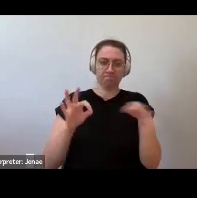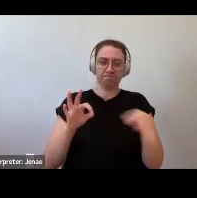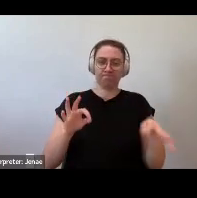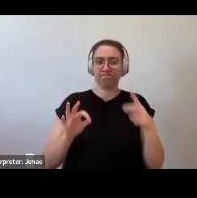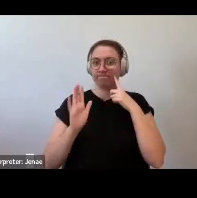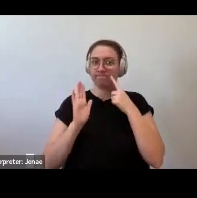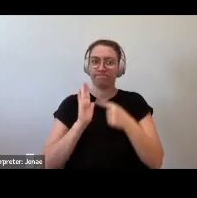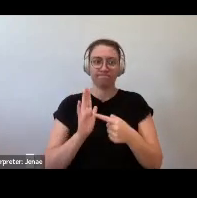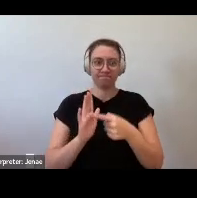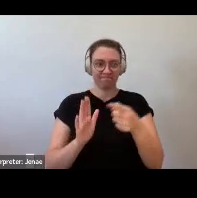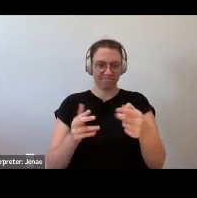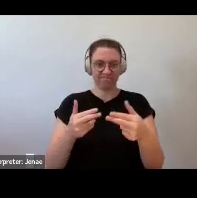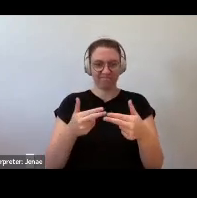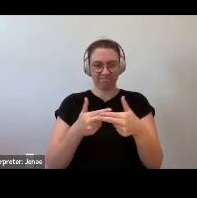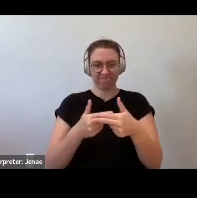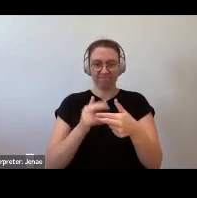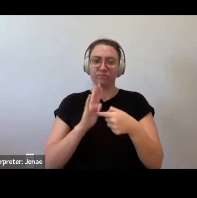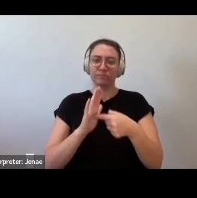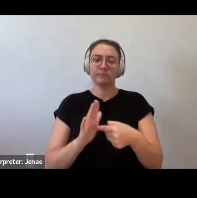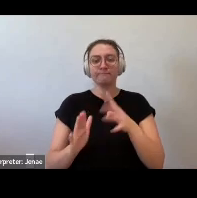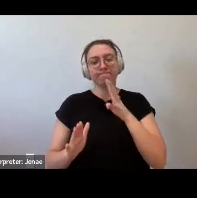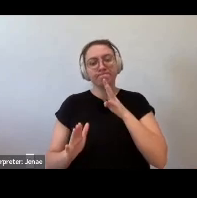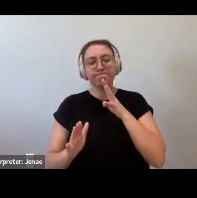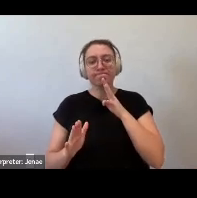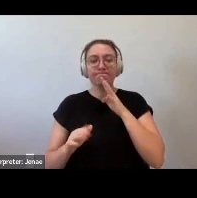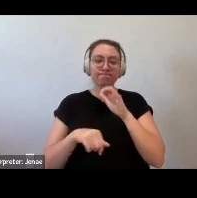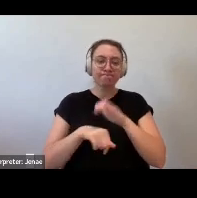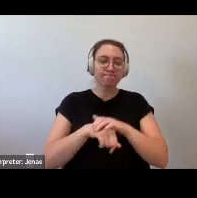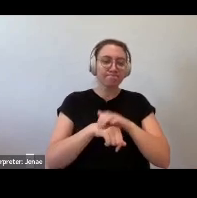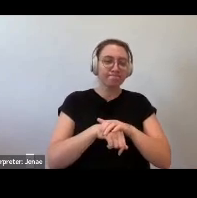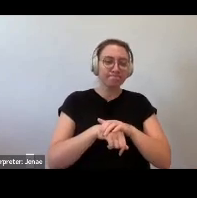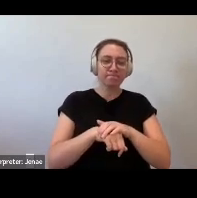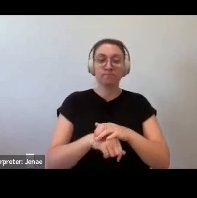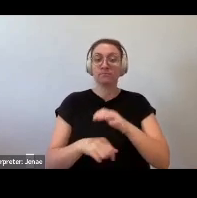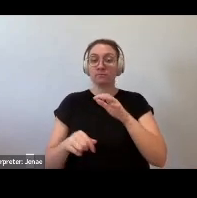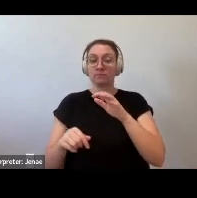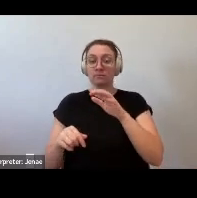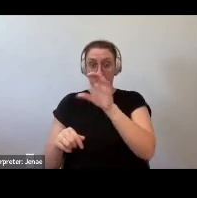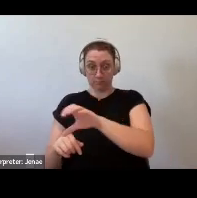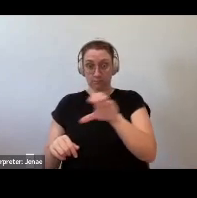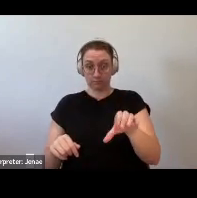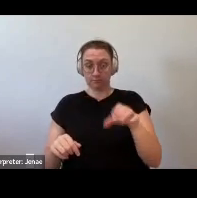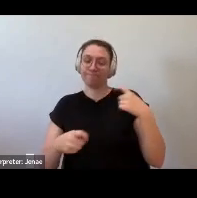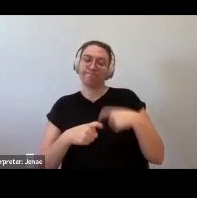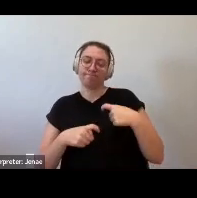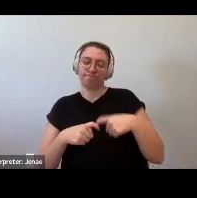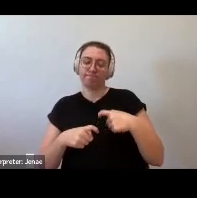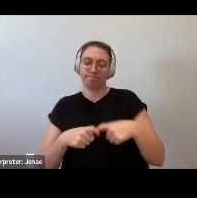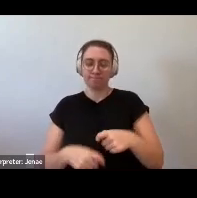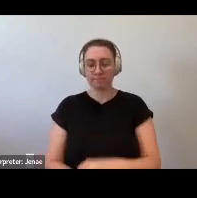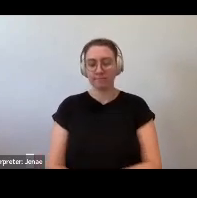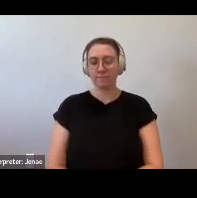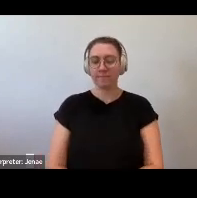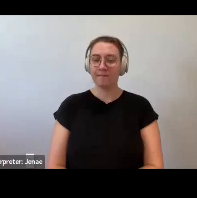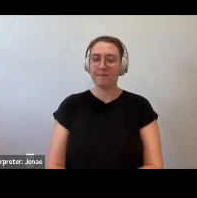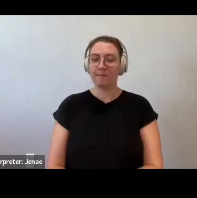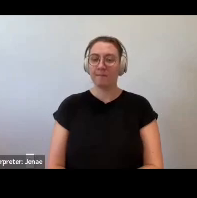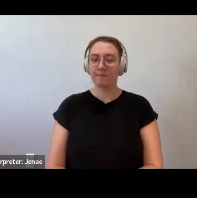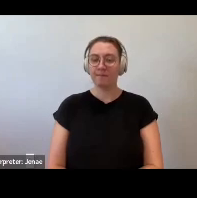esta diapositiva muestra que el idioma hablado es inglés y elijo mostrar subtítulos en español.